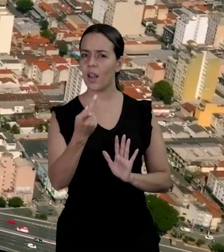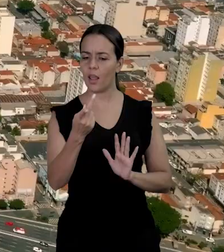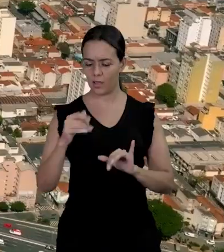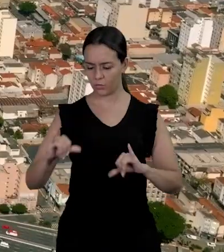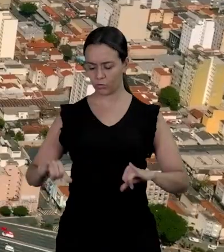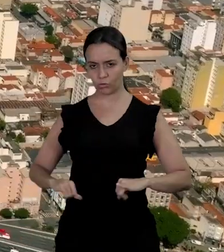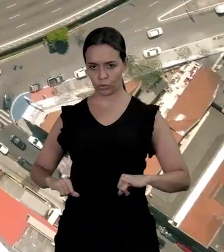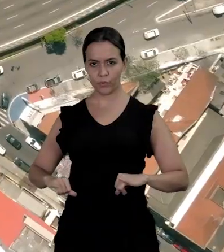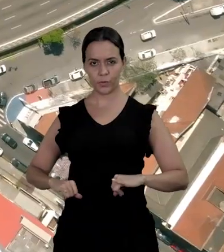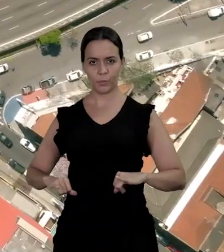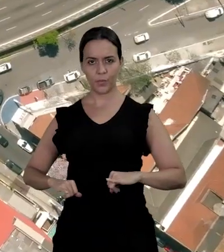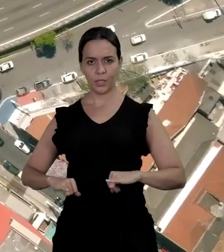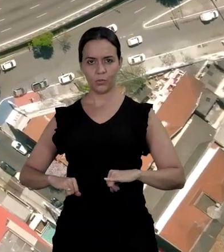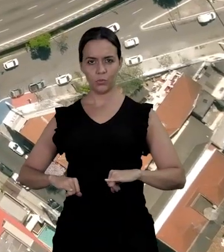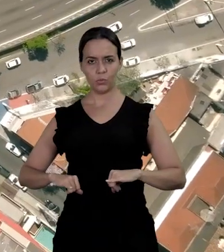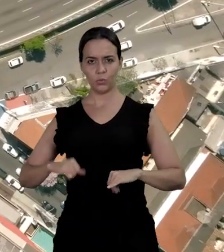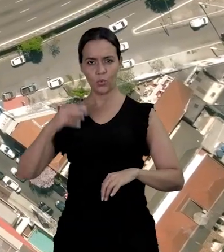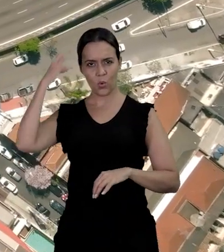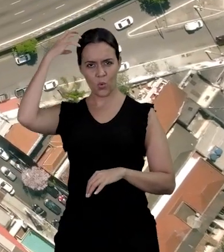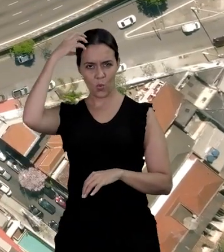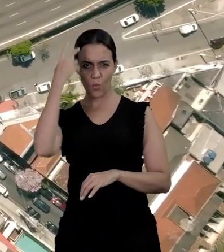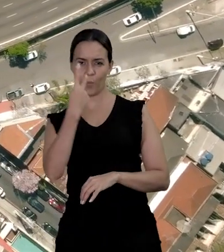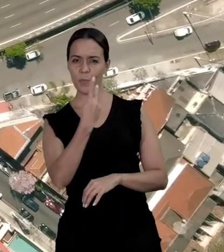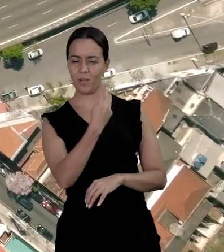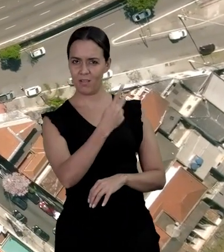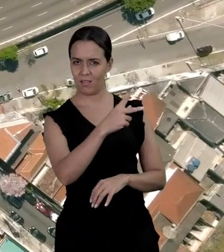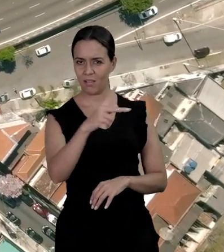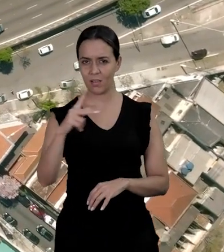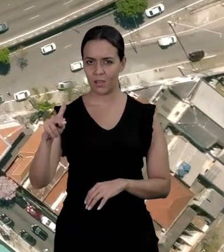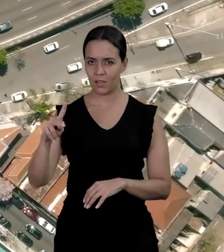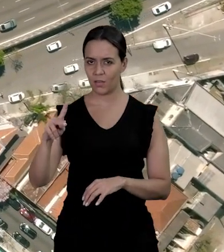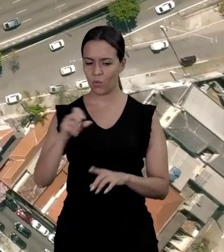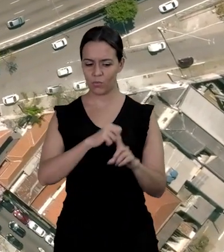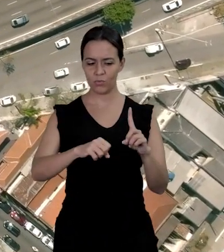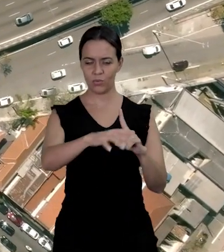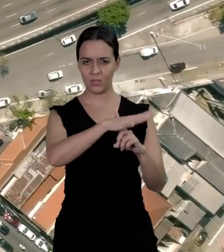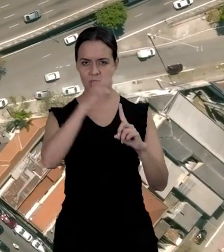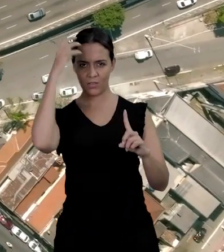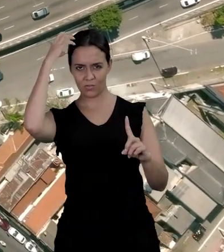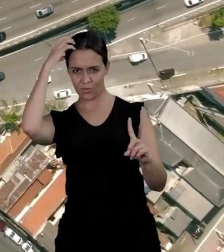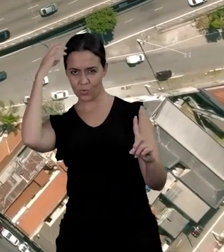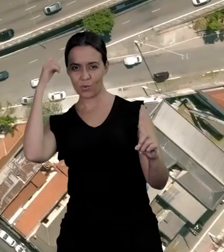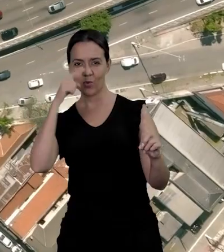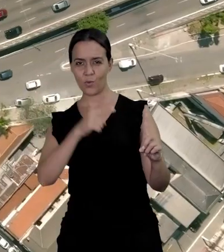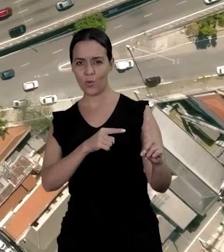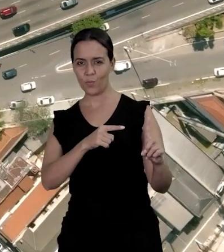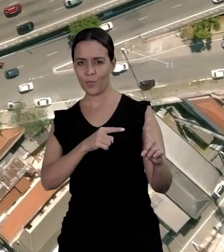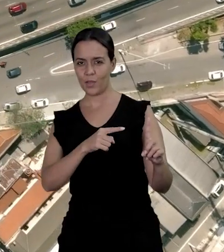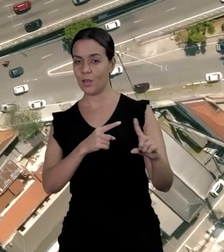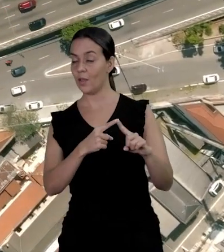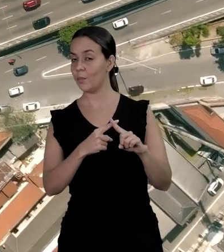o nosso sofrimento, ele é causado exclusivamente pelos outros, ou exclusivamente pelo social. Porque, nesse caso, a gente negaria